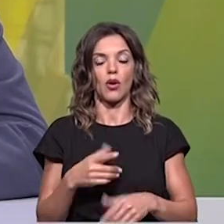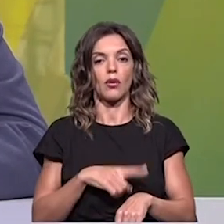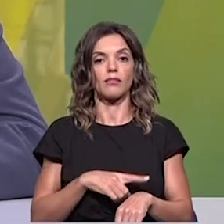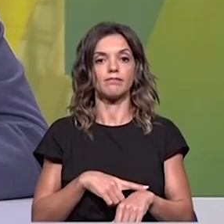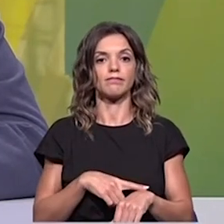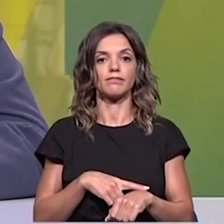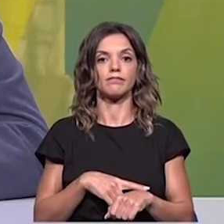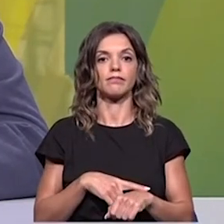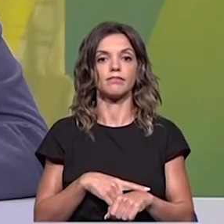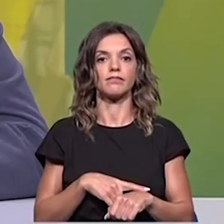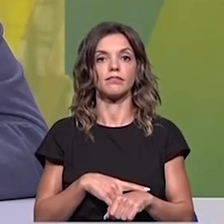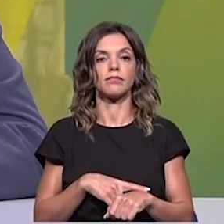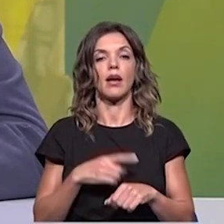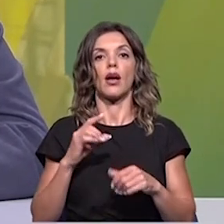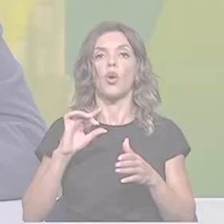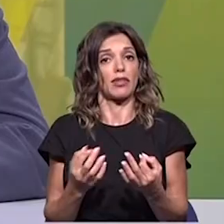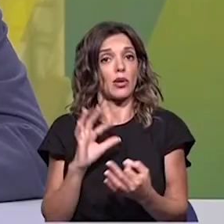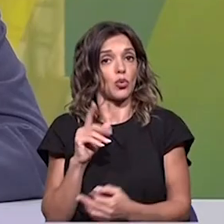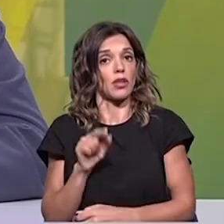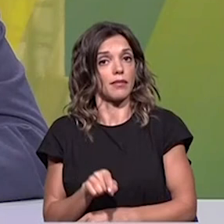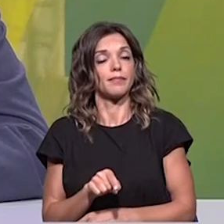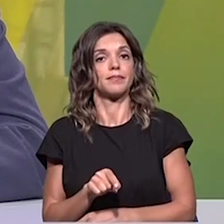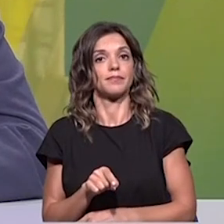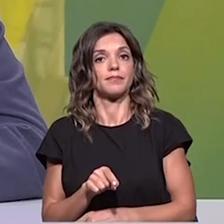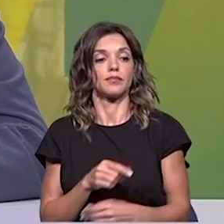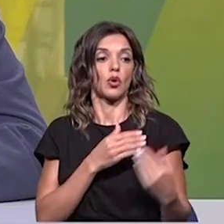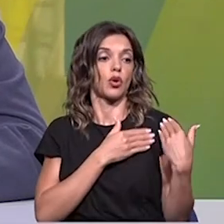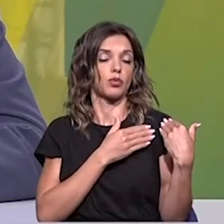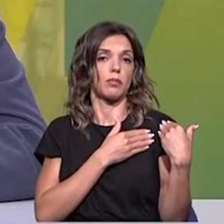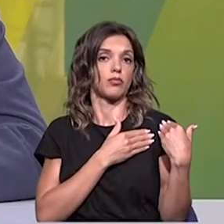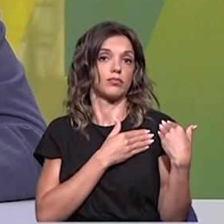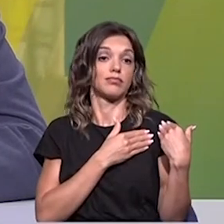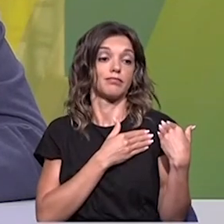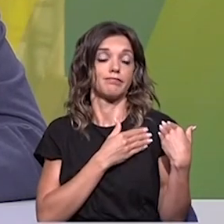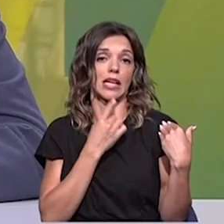ataques cibernáuticos ao nosso sistema. Responsabilidades, ninguém avançou à frente para assumir responsabilidades.